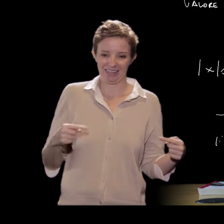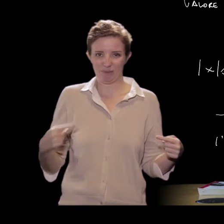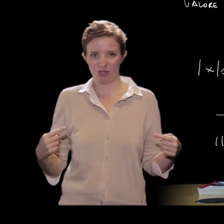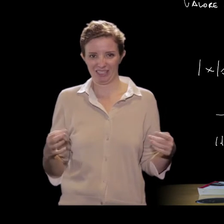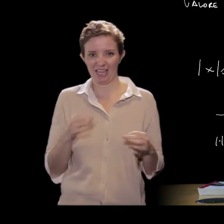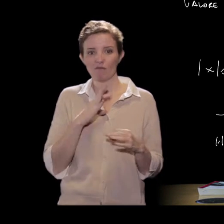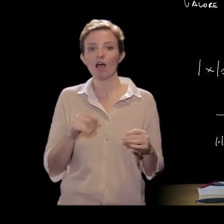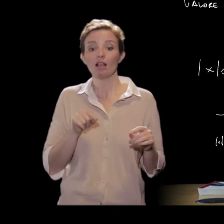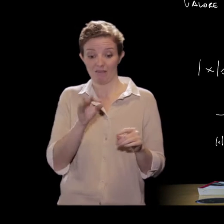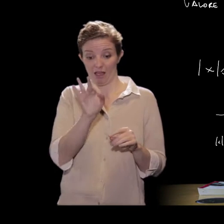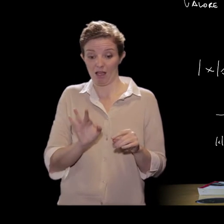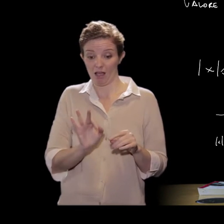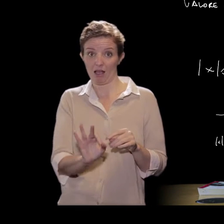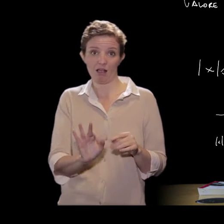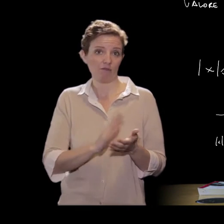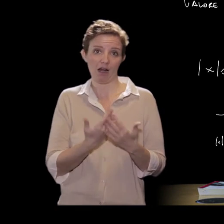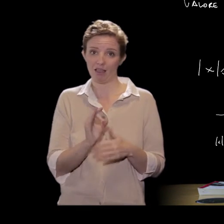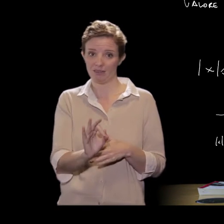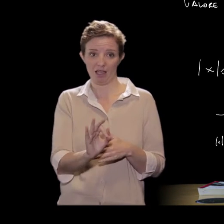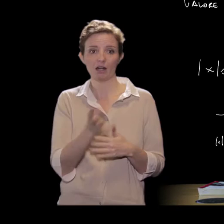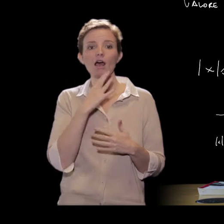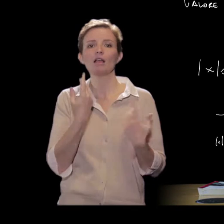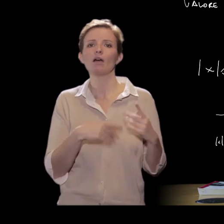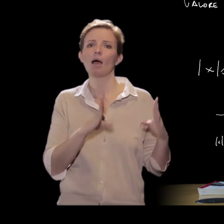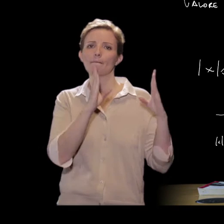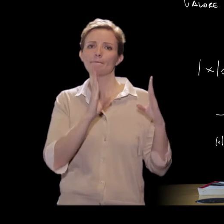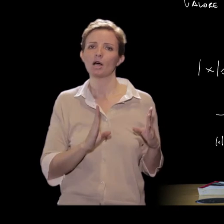Il modulo di x in questa zona è pari a -x.